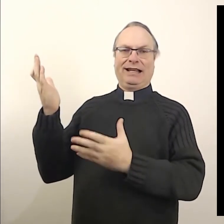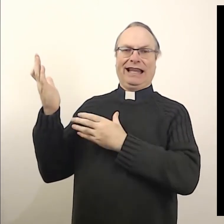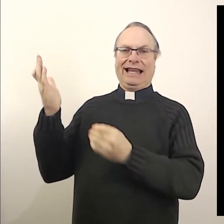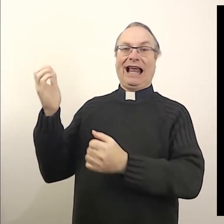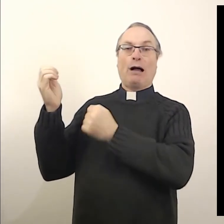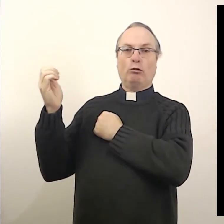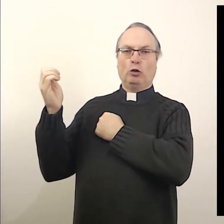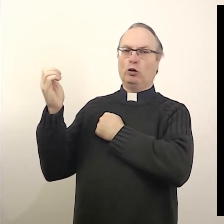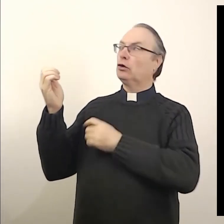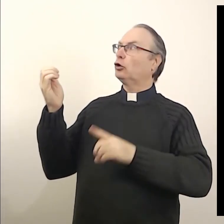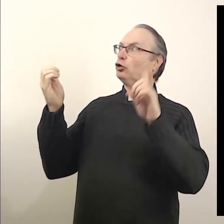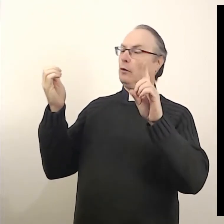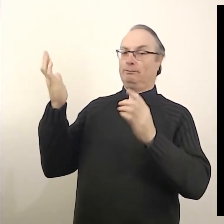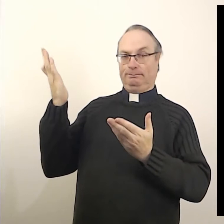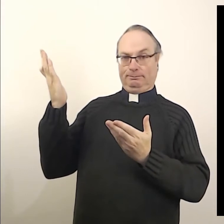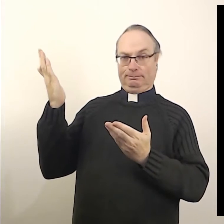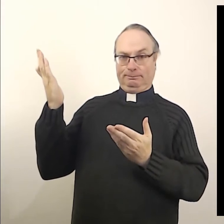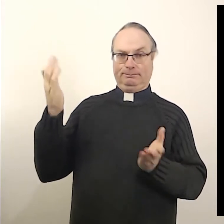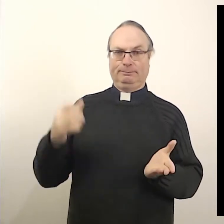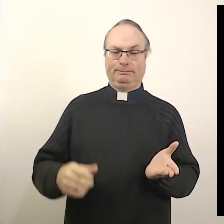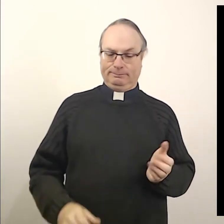et l’amour de Dieu.